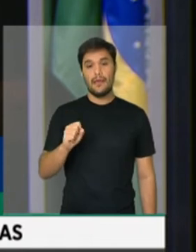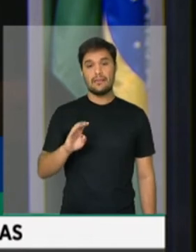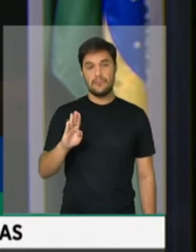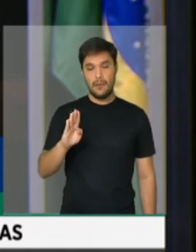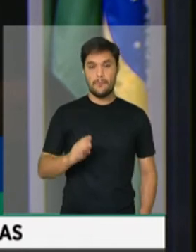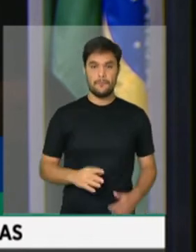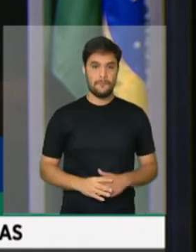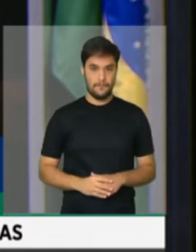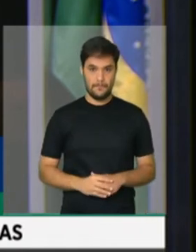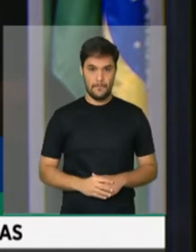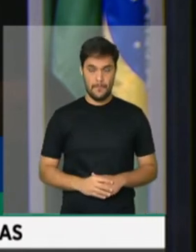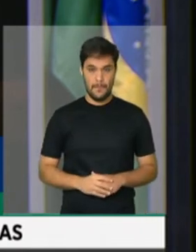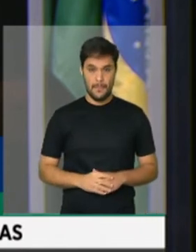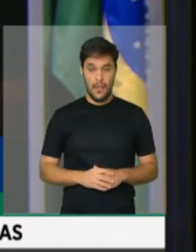UCZAI DO PT DE SANTA CATARINA, NÚMERO 532 SENADOR ROGÉRIO